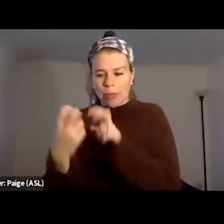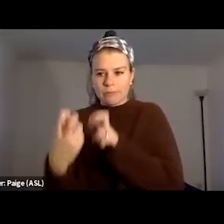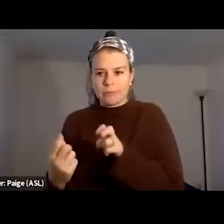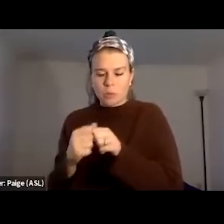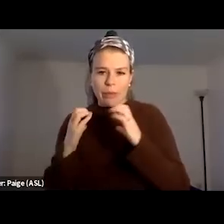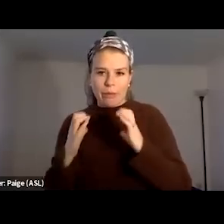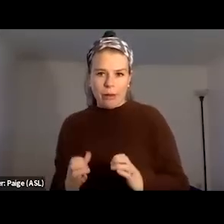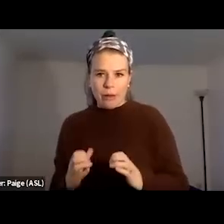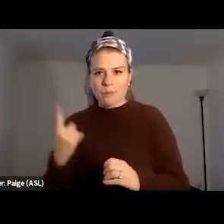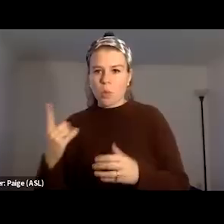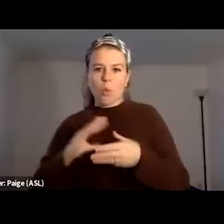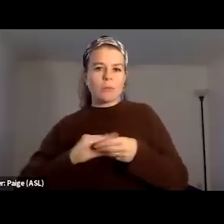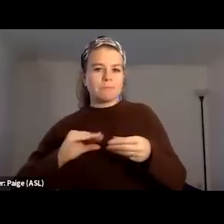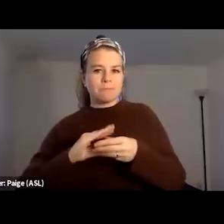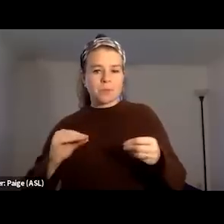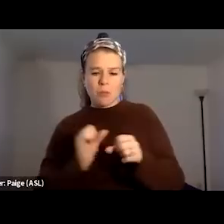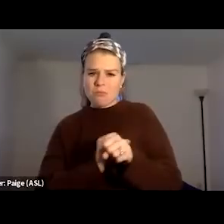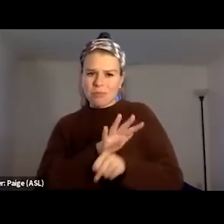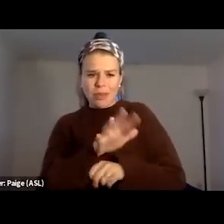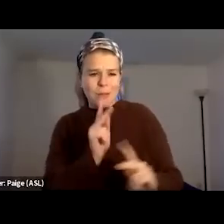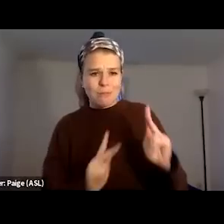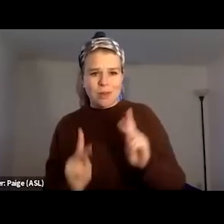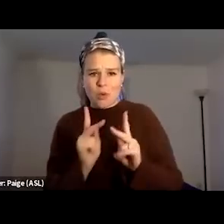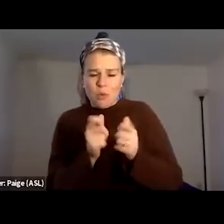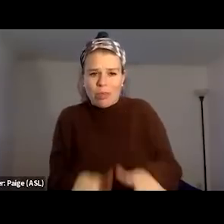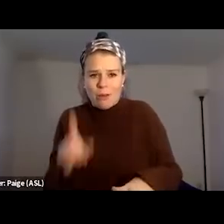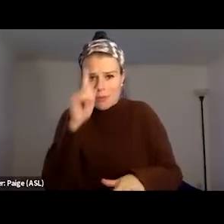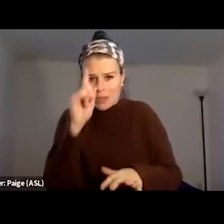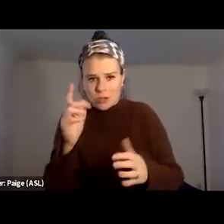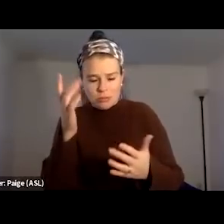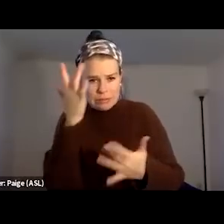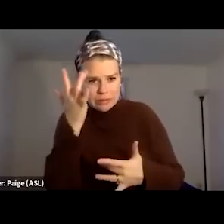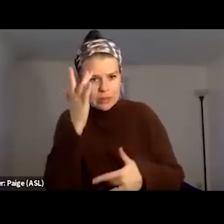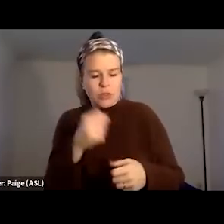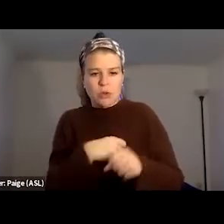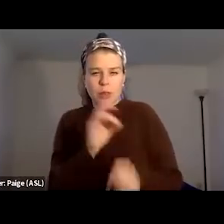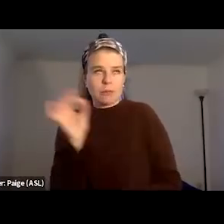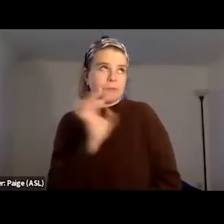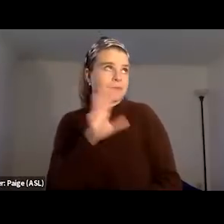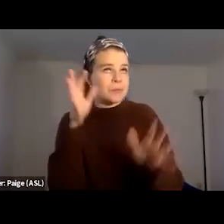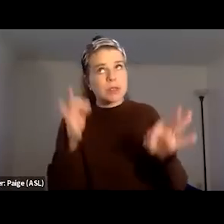Uno dijo que hay muchas personas sin trastornos mentales que toman decisiones terribles y destruyen sus vidas,